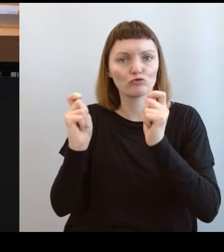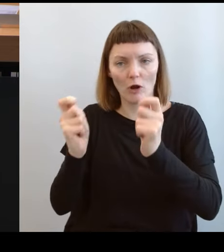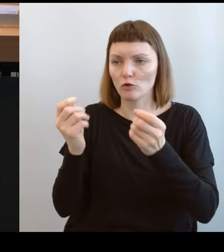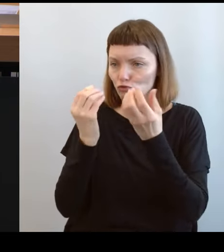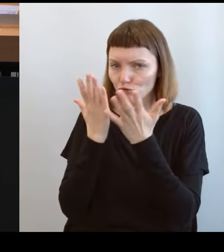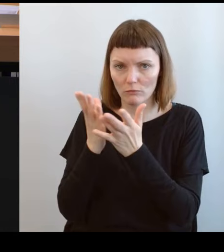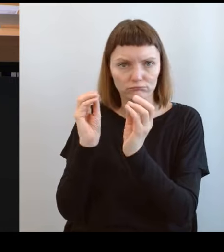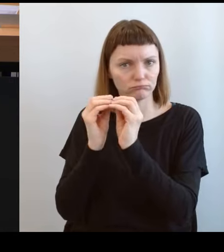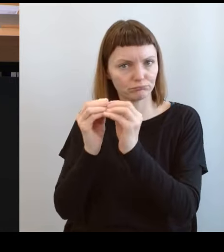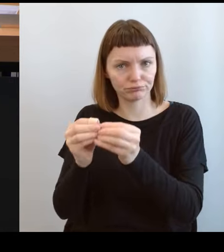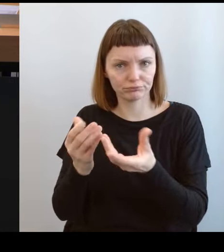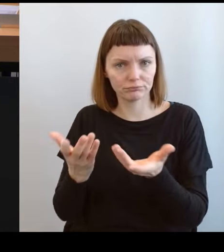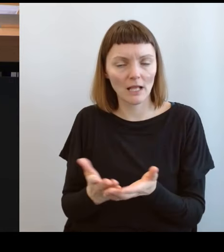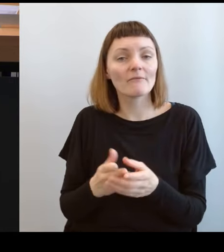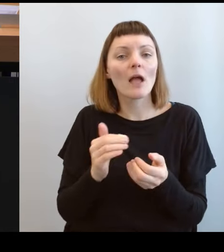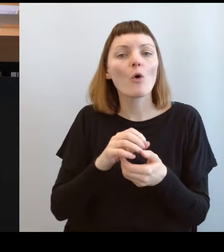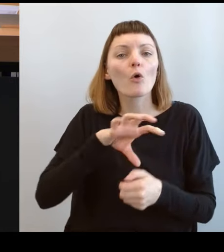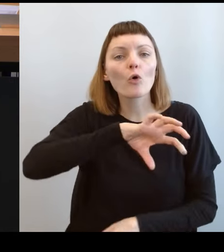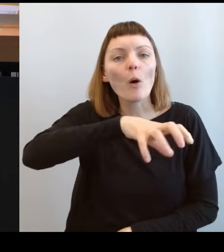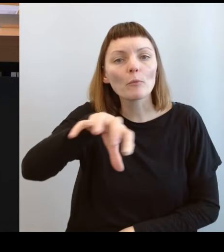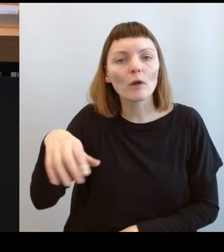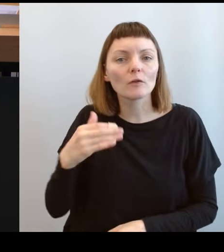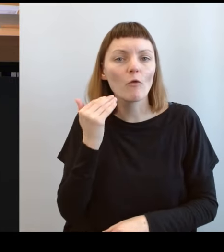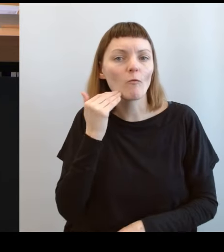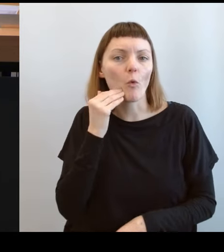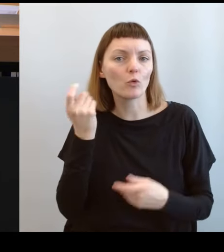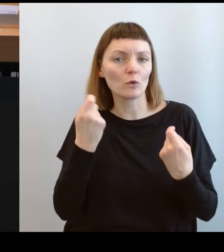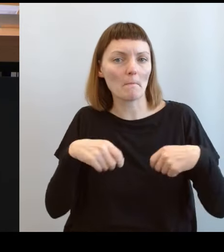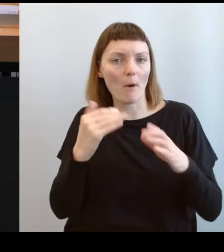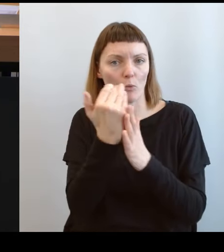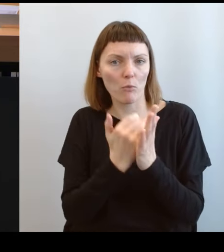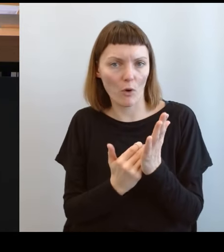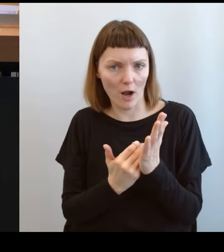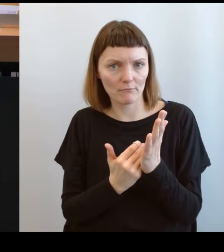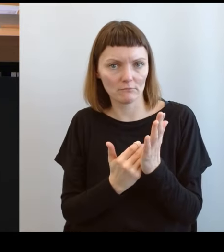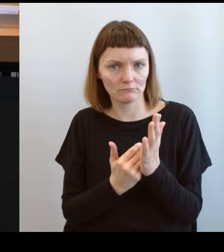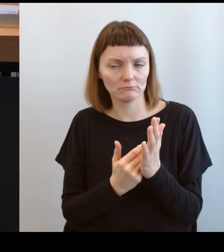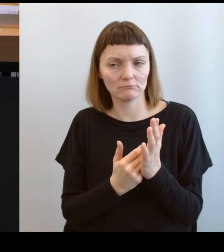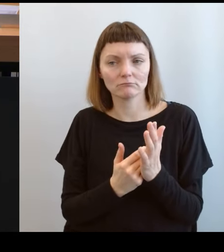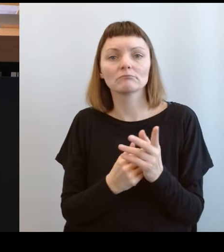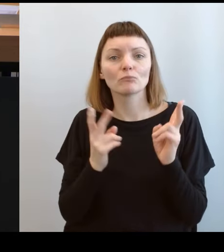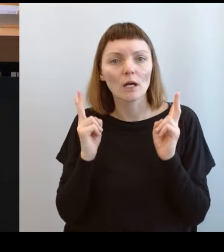das über eine massive Zuführung von Kapital an die Wohnungsbaugesellschaften und über die Trennung